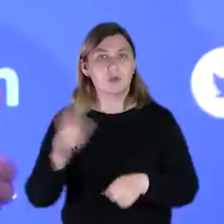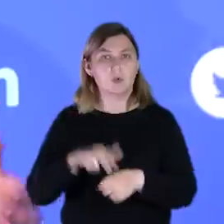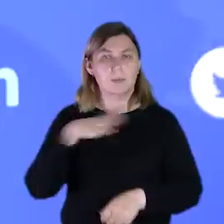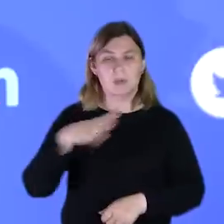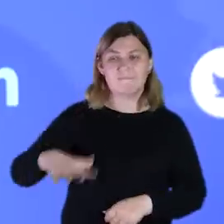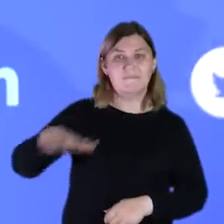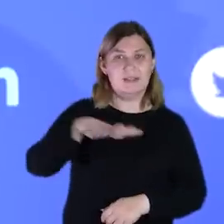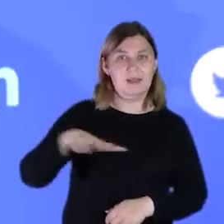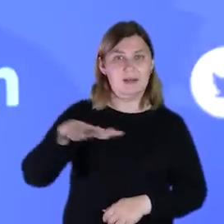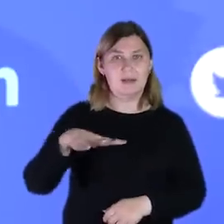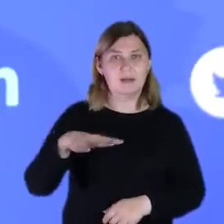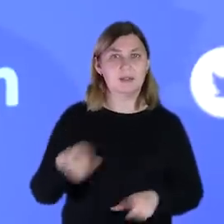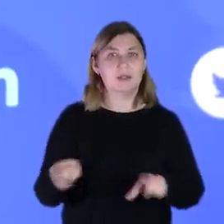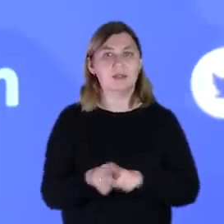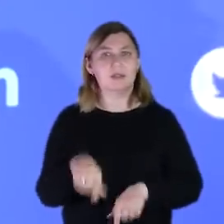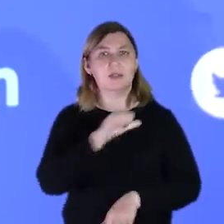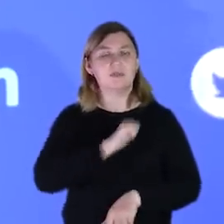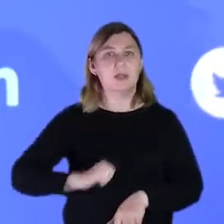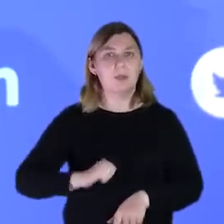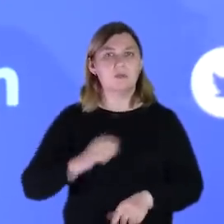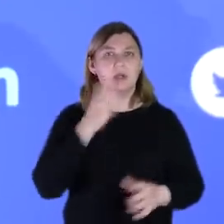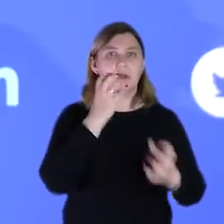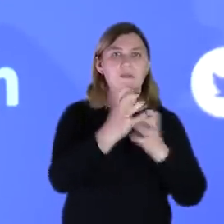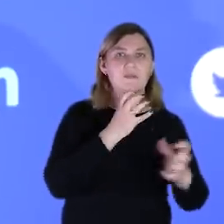terenie, i Samodzielne Referaty Informacyjne,